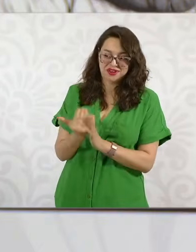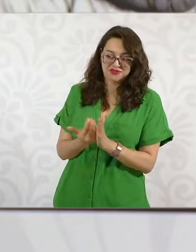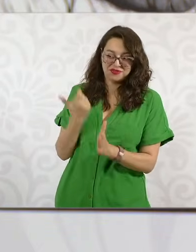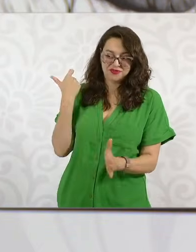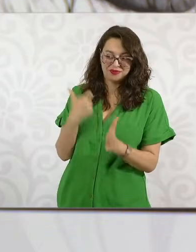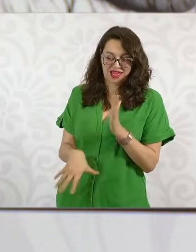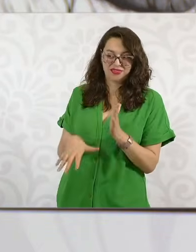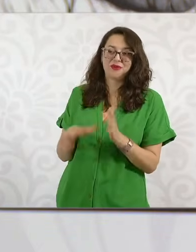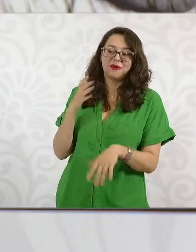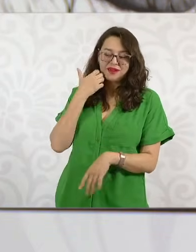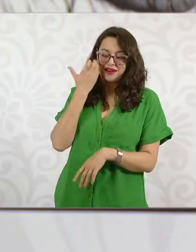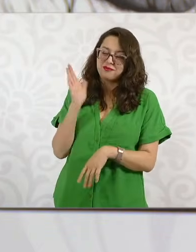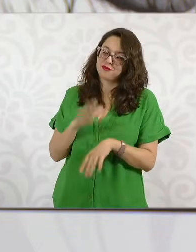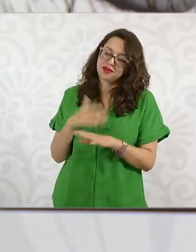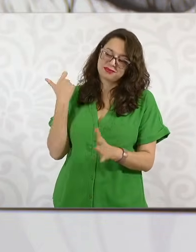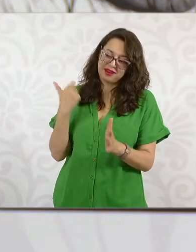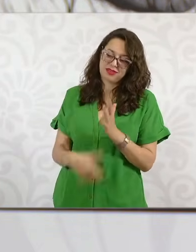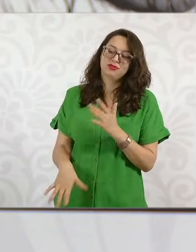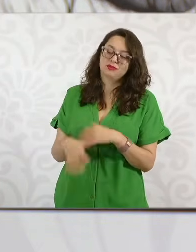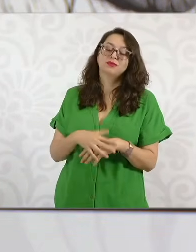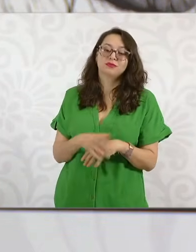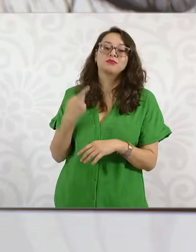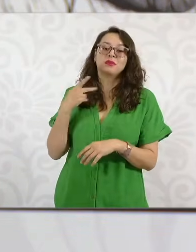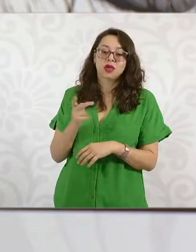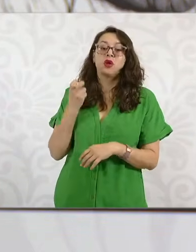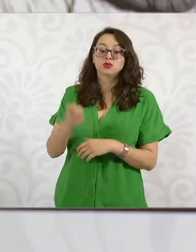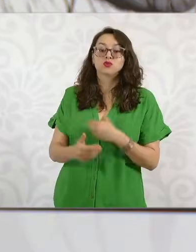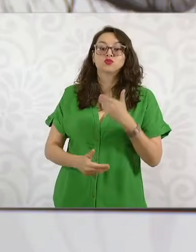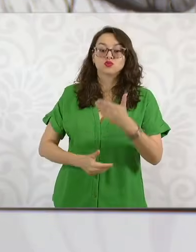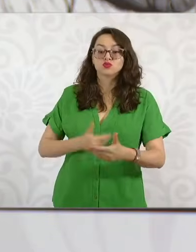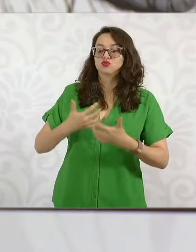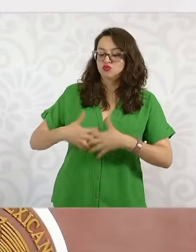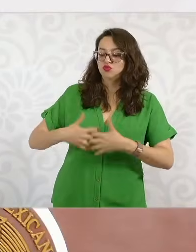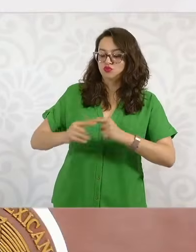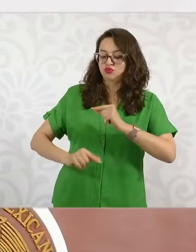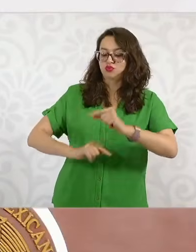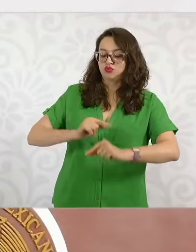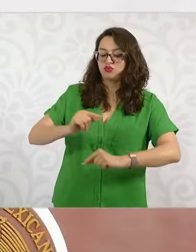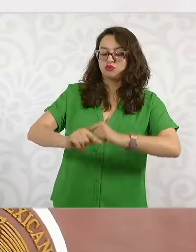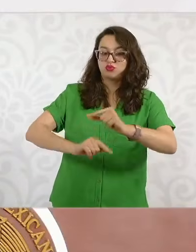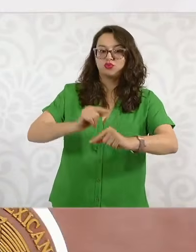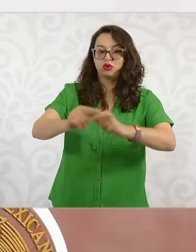bajen los fármacos, pero eso es parte también de la producción en nuestro país y la competencia que